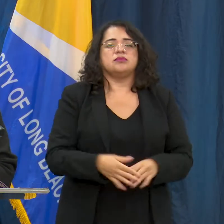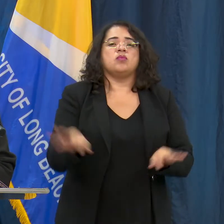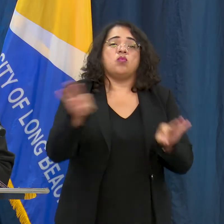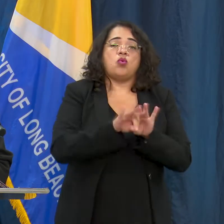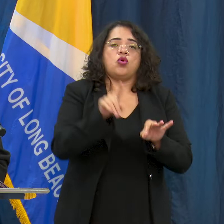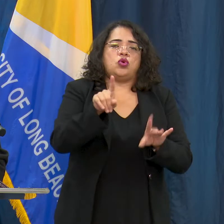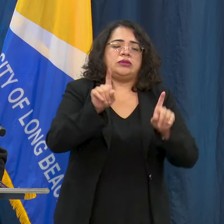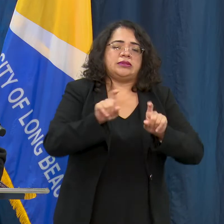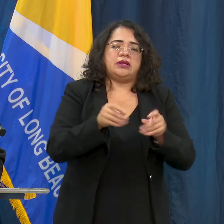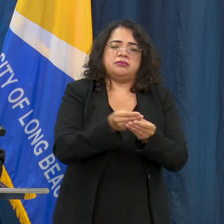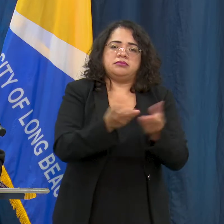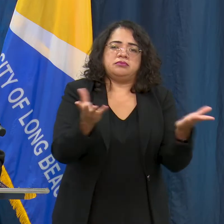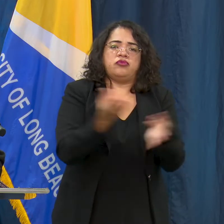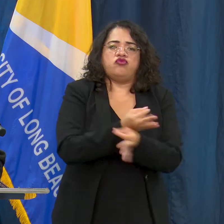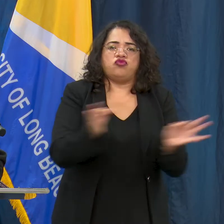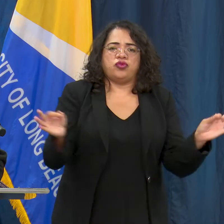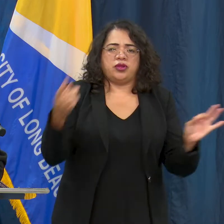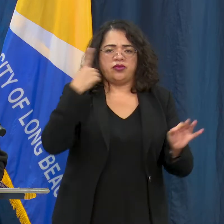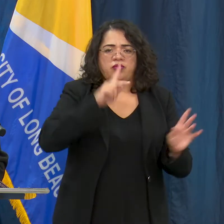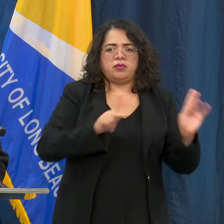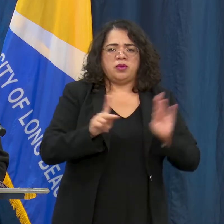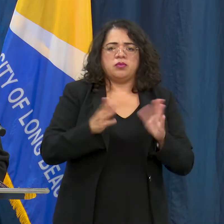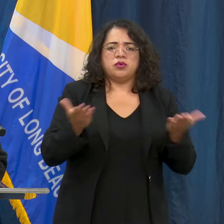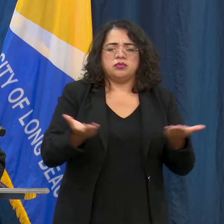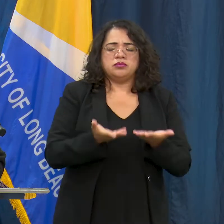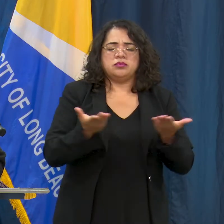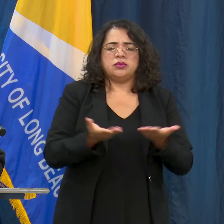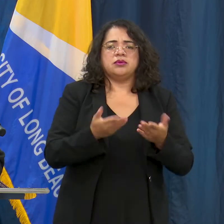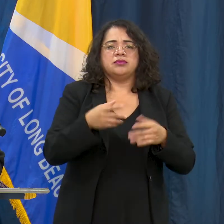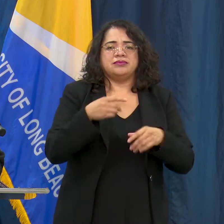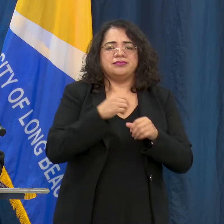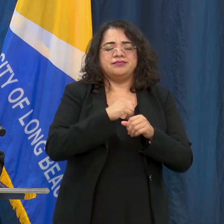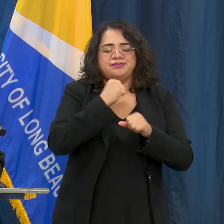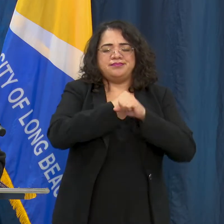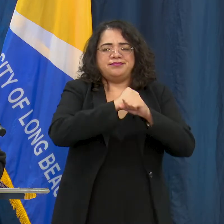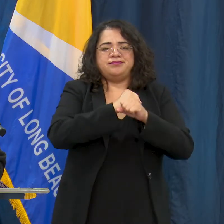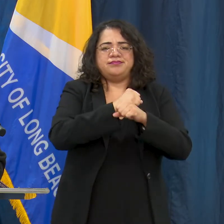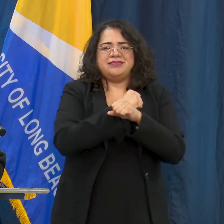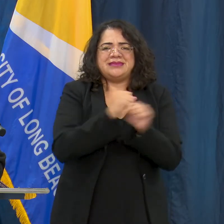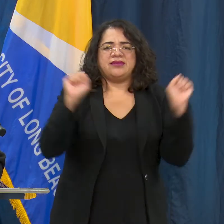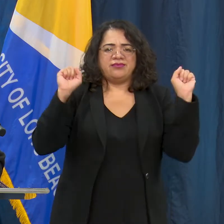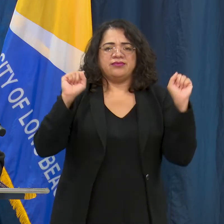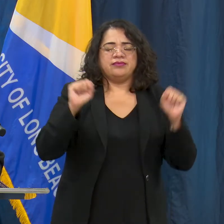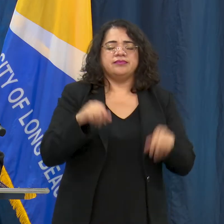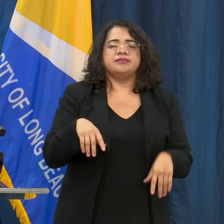continue ammos la vivienda la tendencia de cassis por cada CN mil personas n